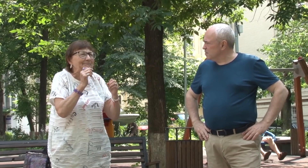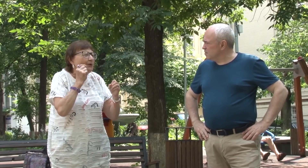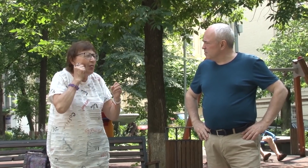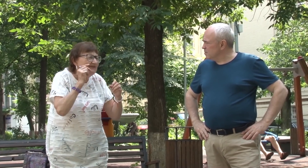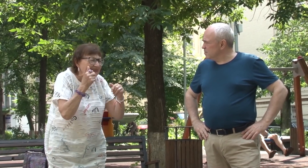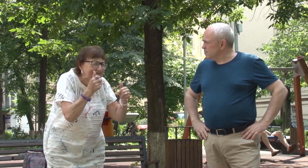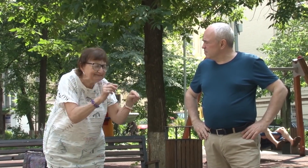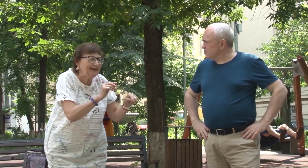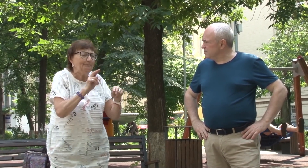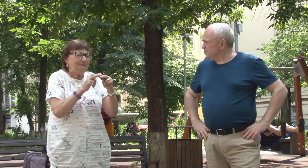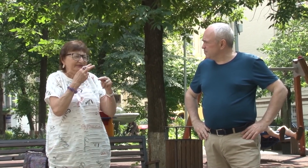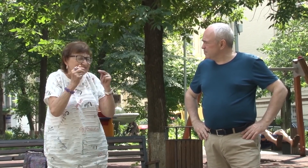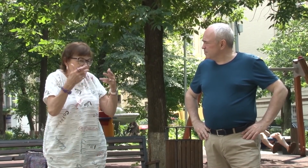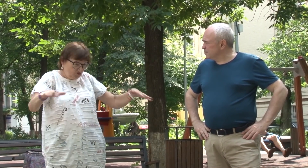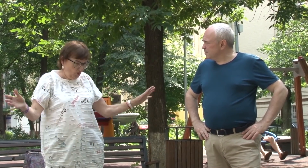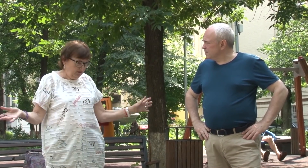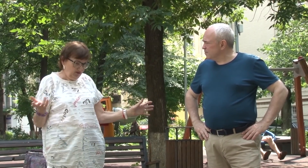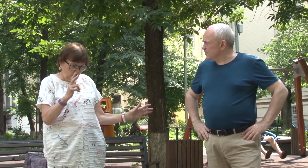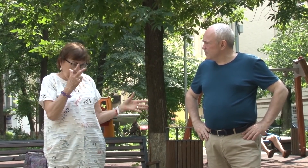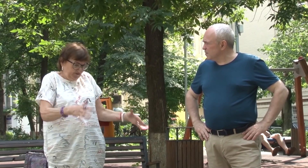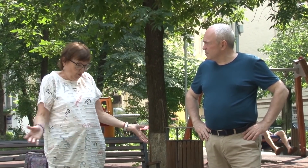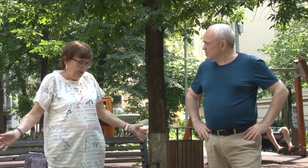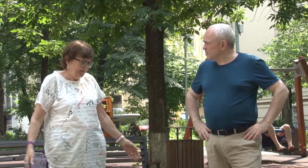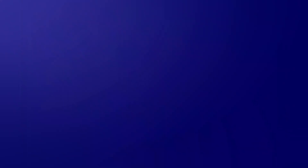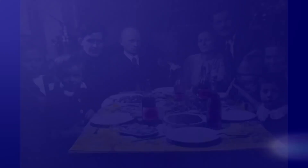немного конфет, печенье… И всё! Это на 3 рубля.